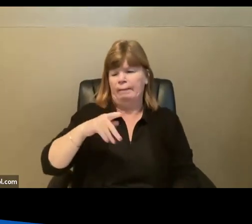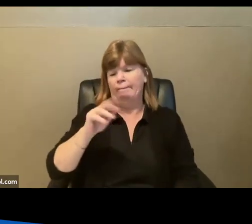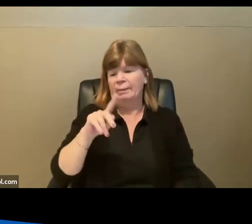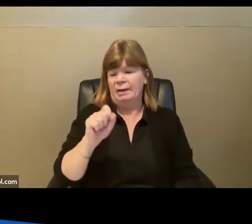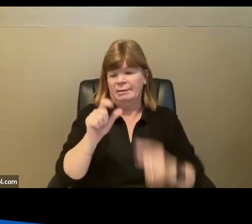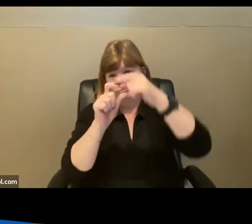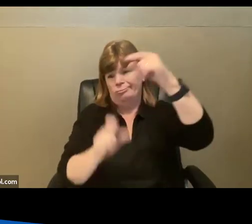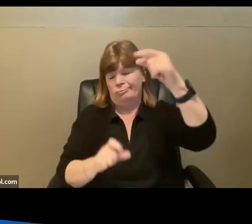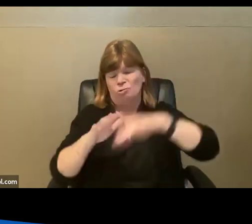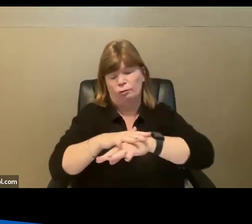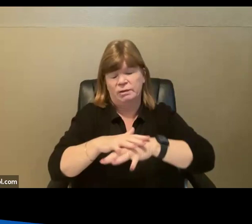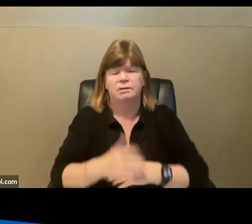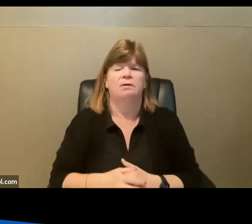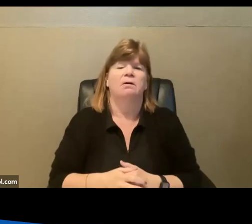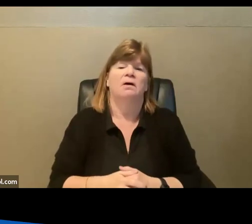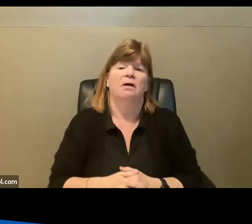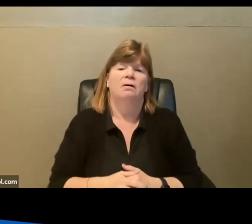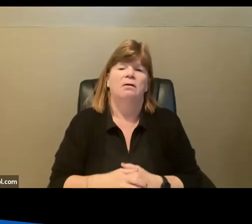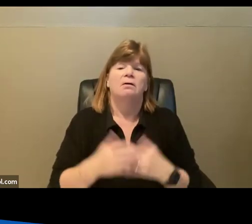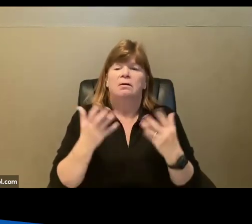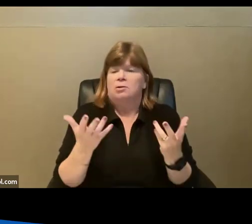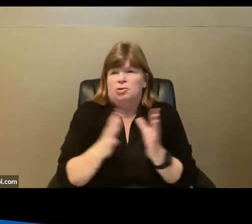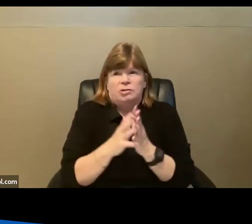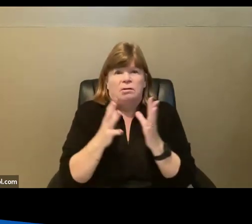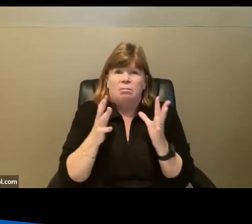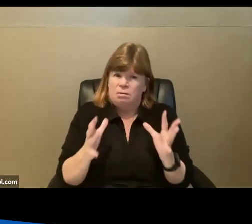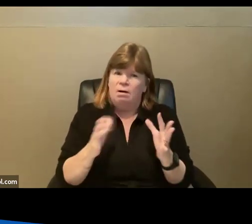de superficie. Simplemente hay mucho que está pasando con esto.